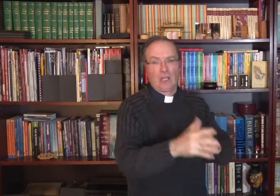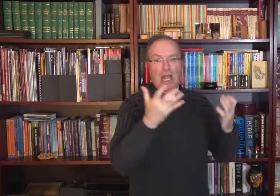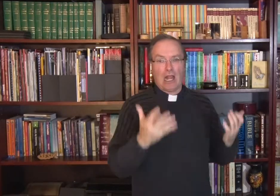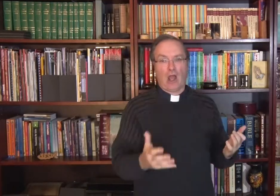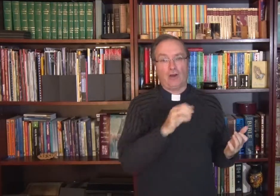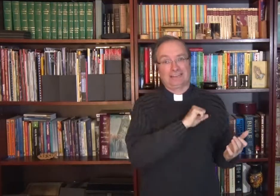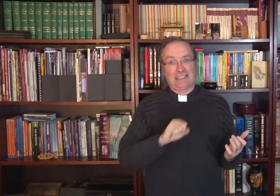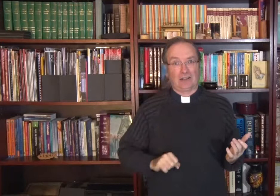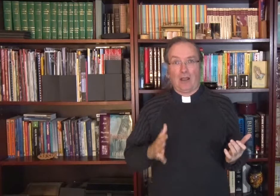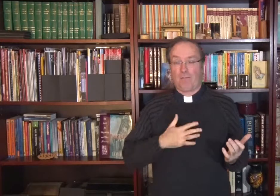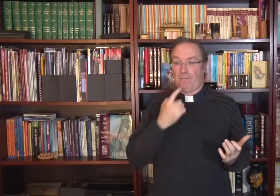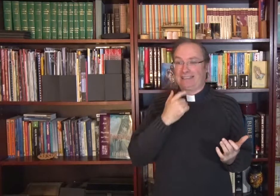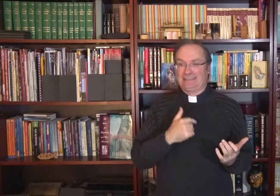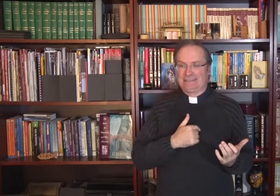Alors le Seigneur m’a dit: